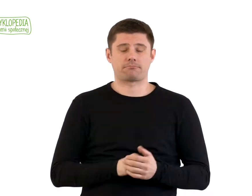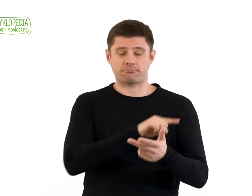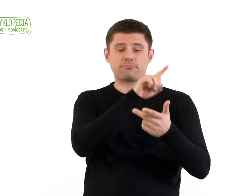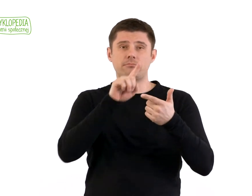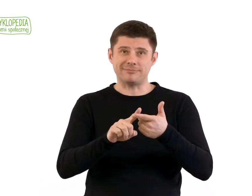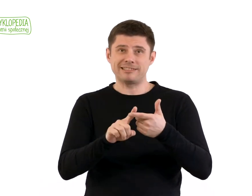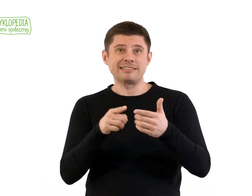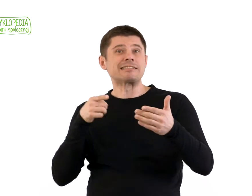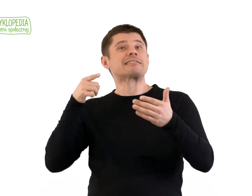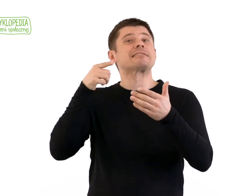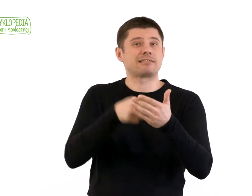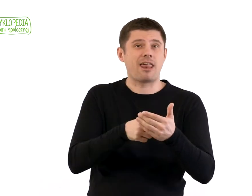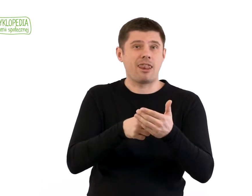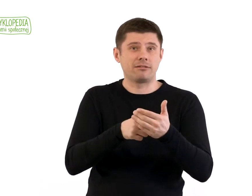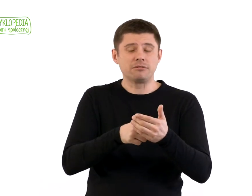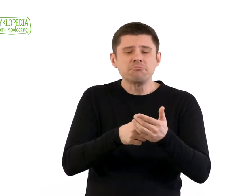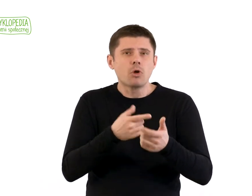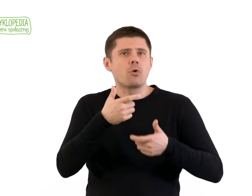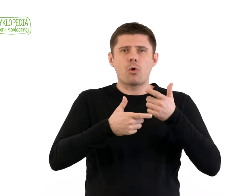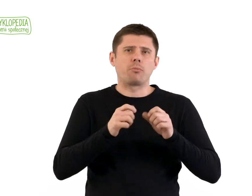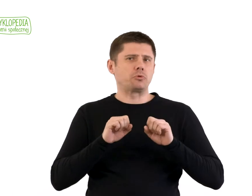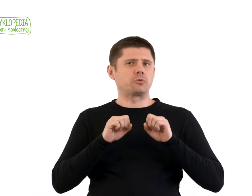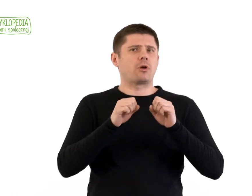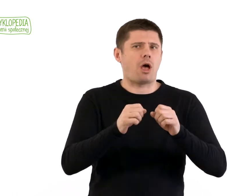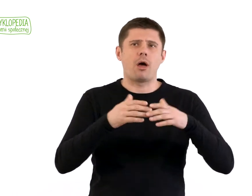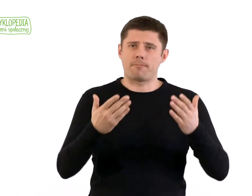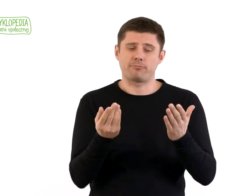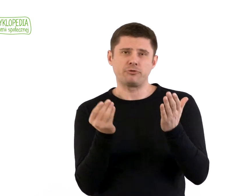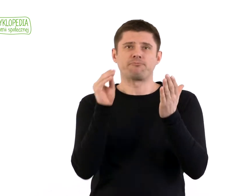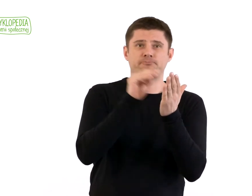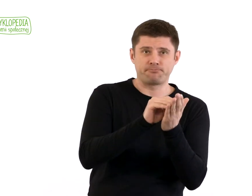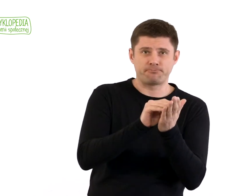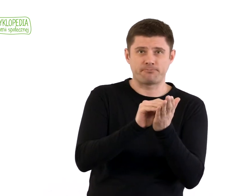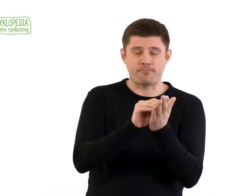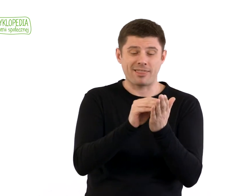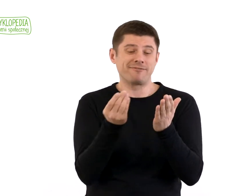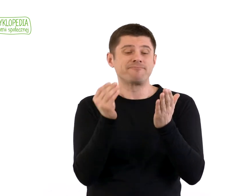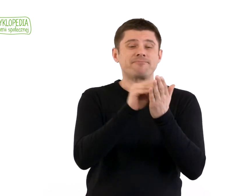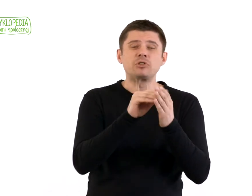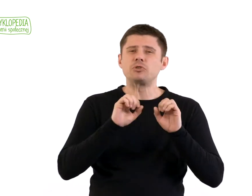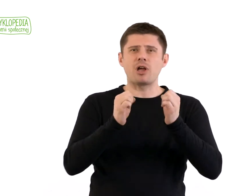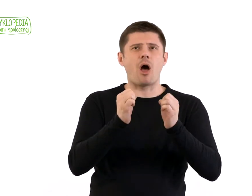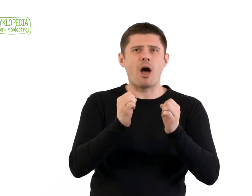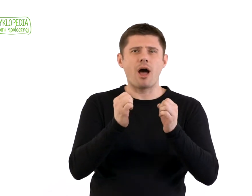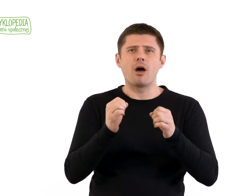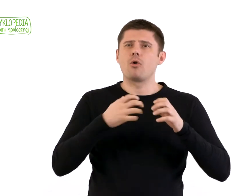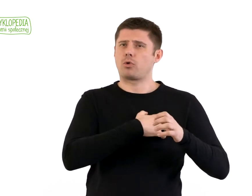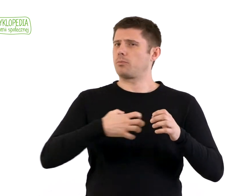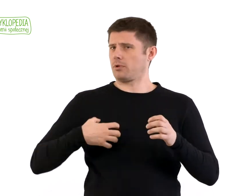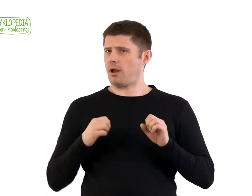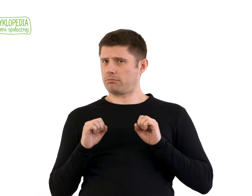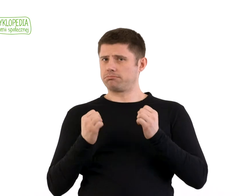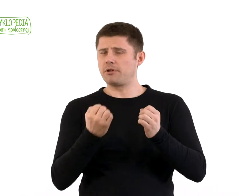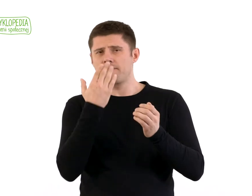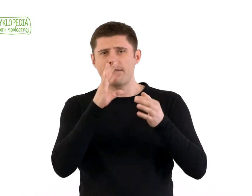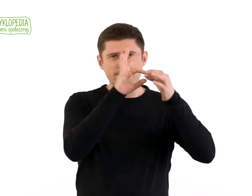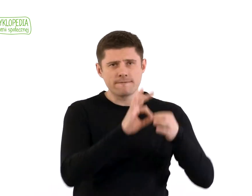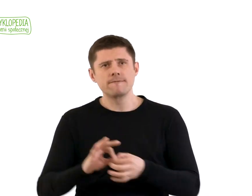cel i przedmiot działalności spółdzielni – określa działania wykonywane w ramach działalności gospodarczej